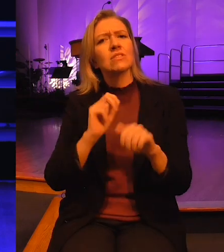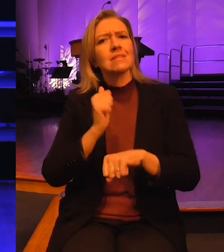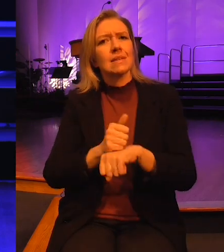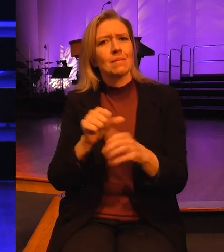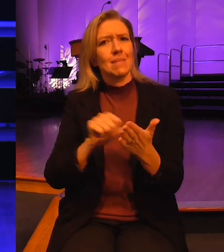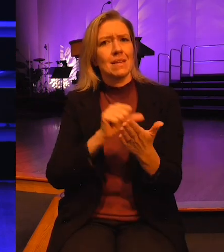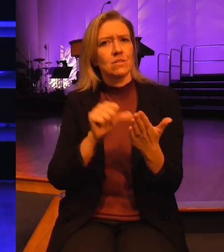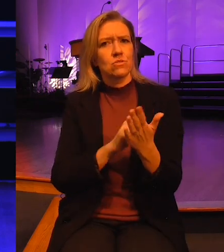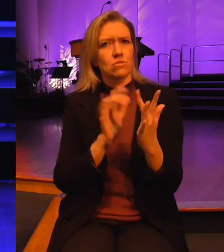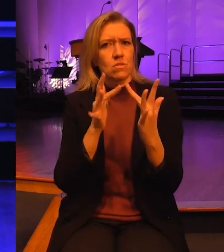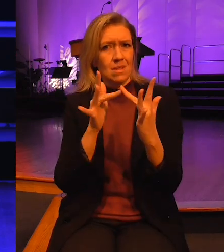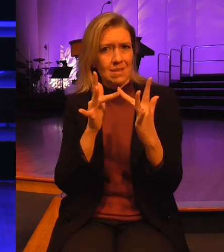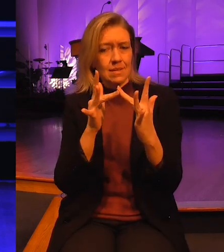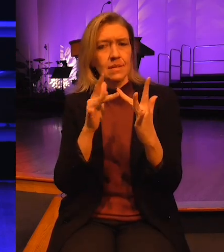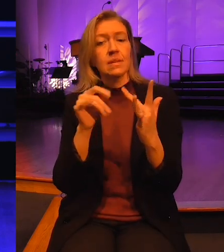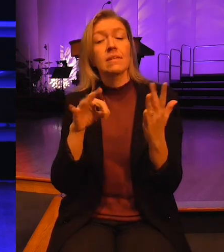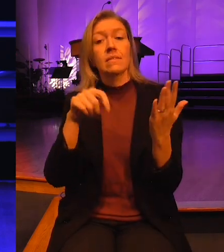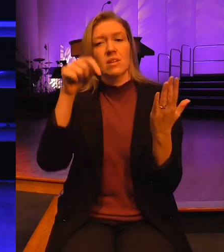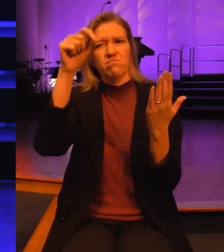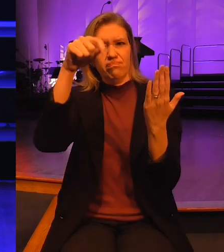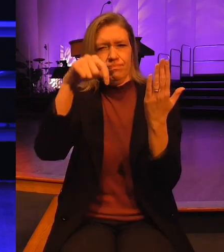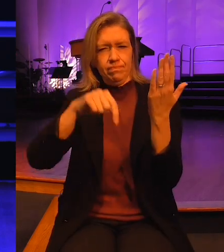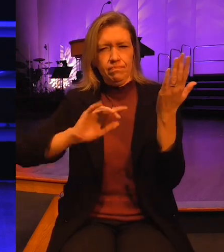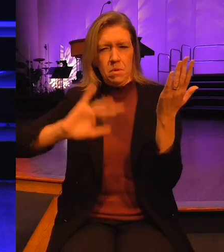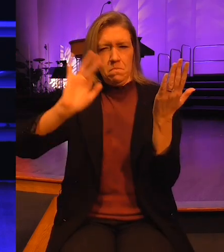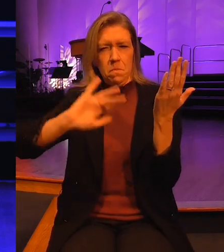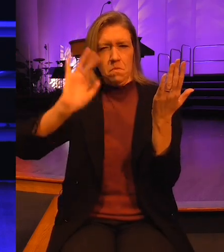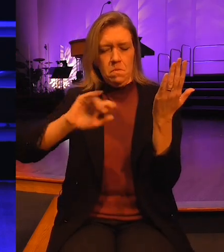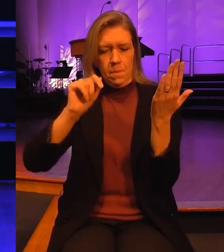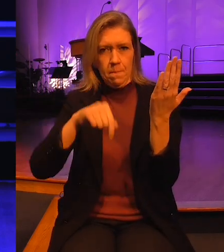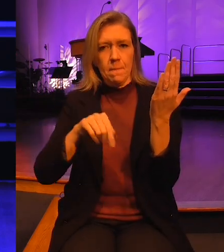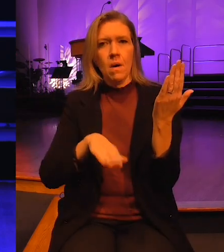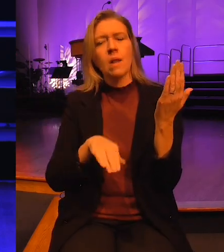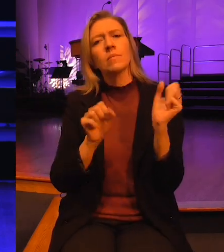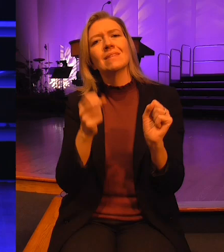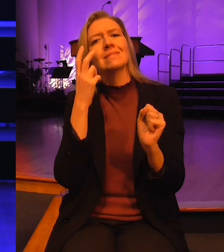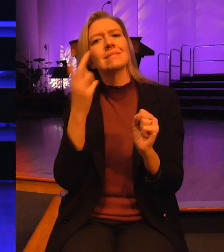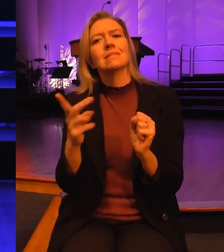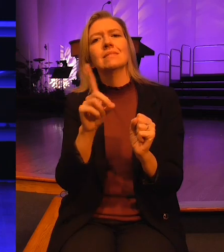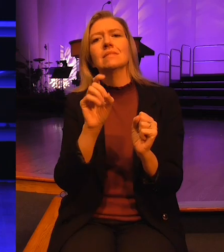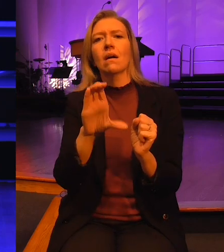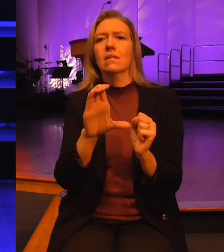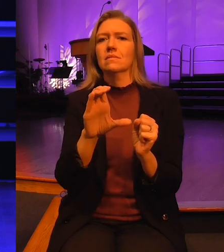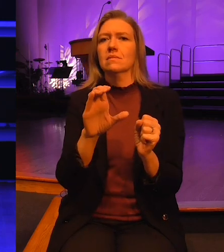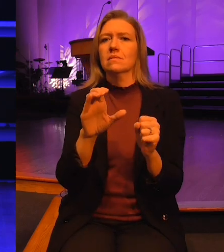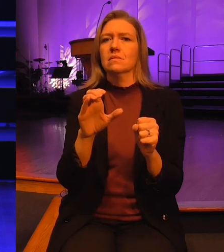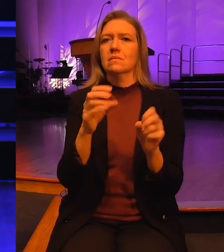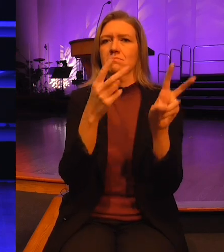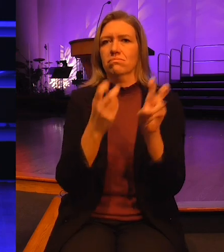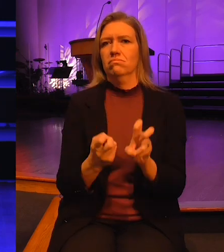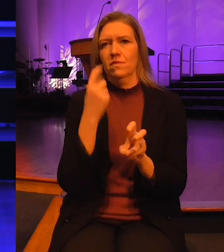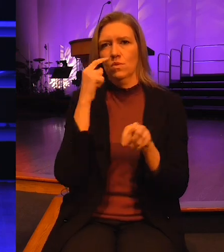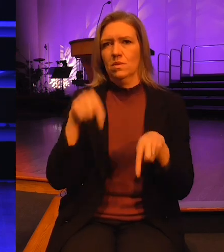el final, encontrarás los documentos para esta hoja de trabajo y, por lo tanto, buscando la